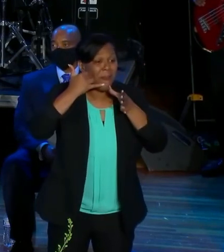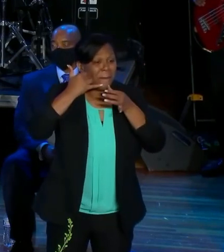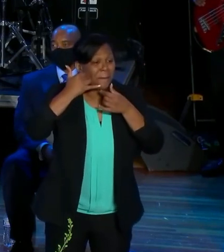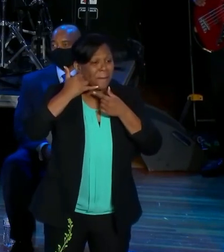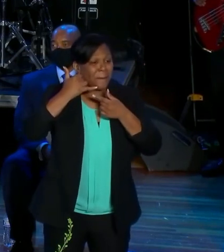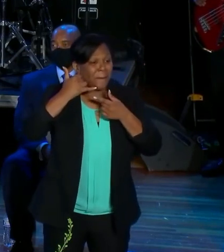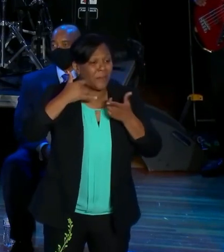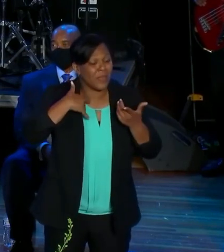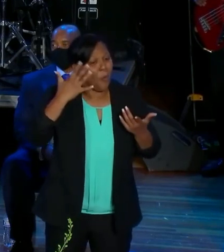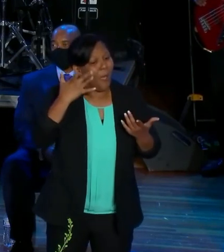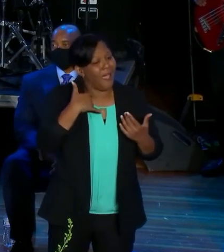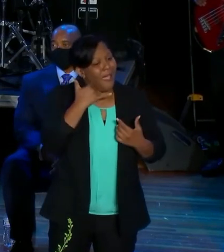Jag vill fortfarande höra min mamma